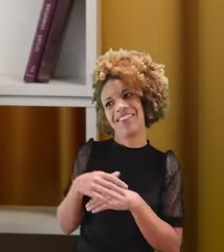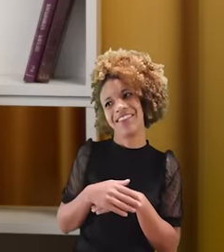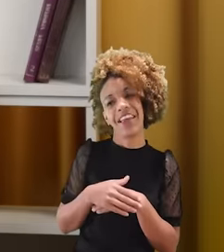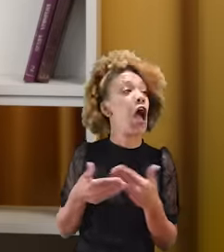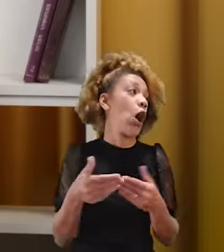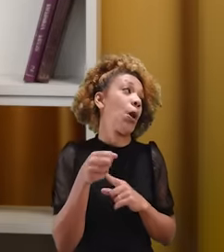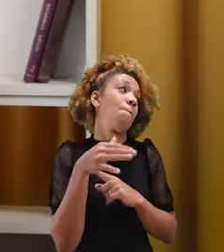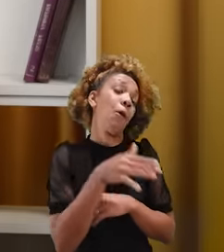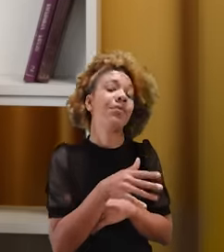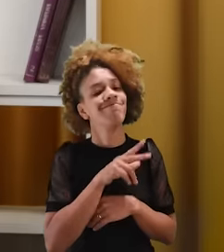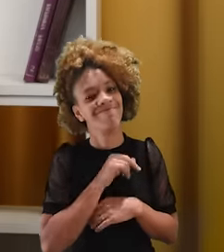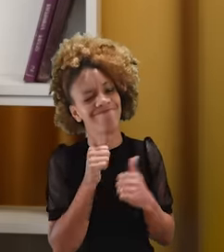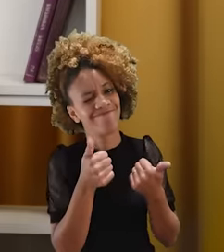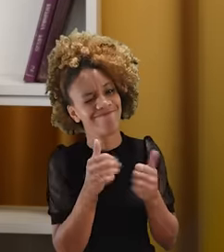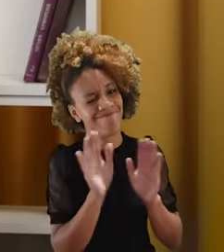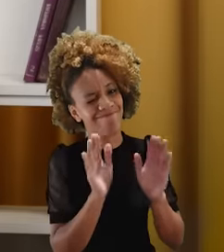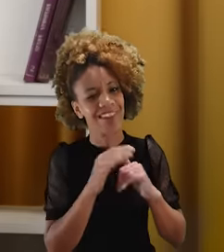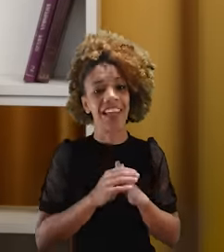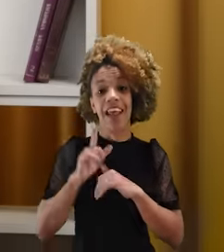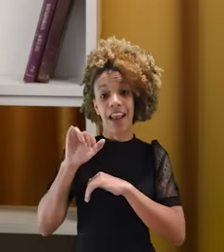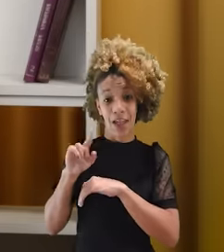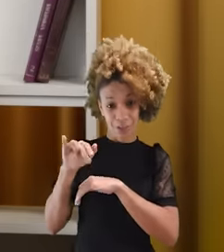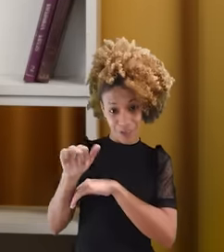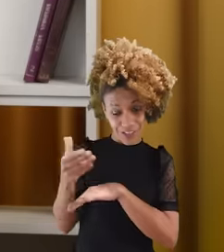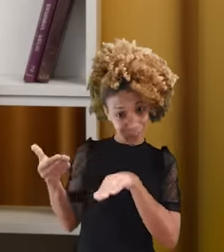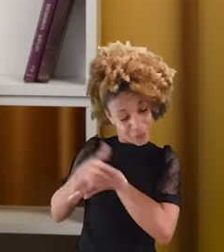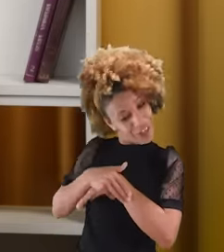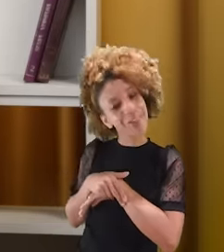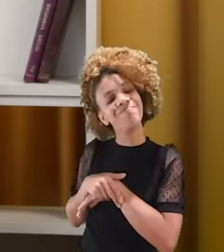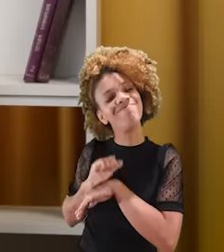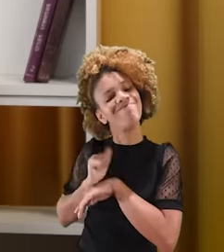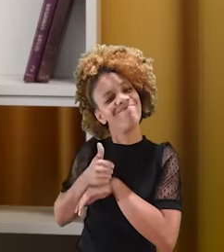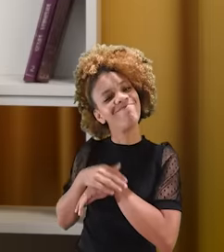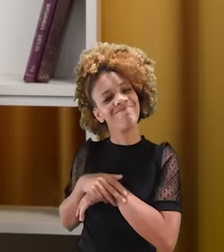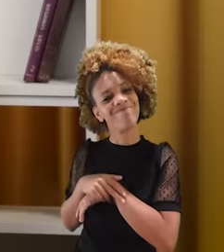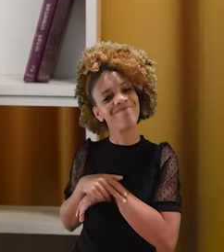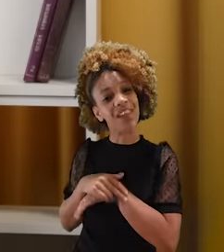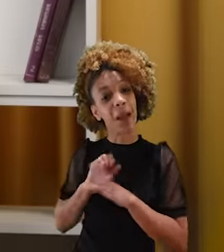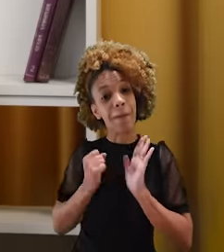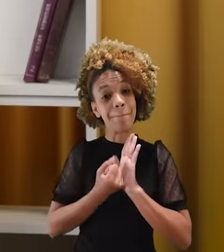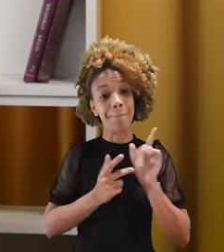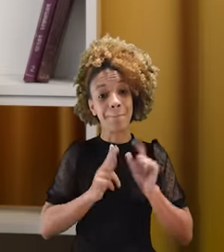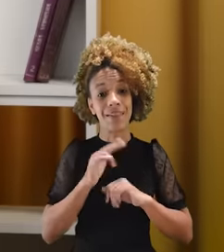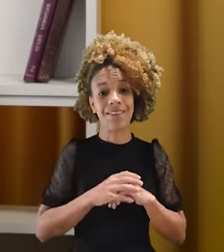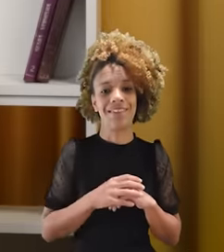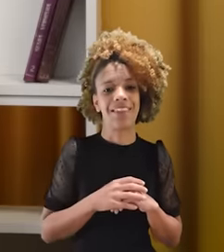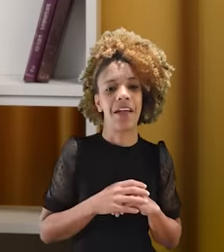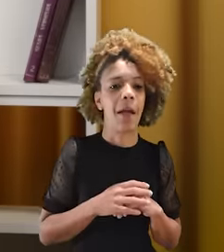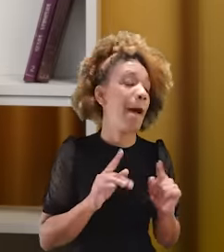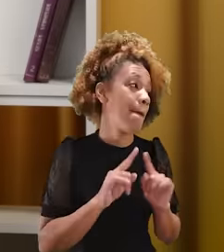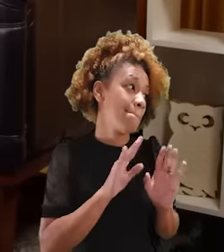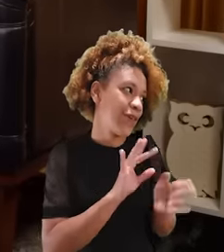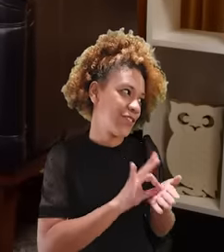bombou fala galera fala Dias chegamos Valeu esse corte é patrocinado pela aar não mas assim mas não